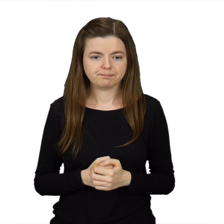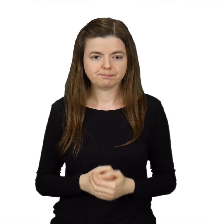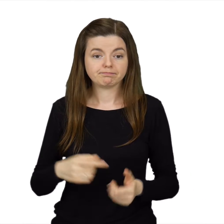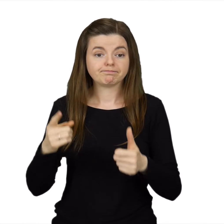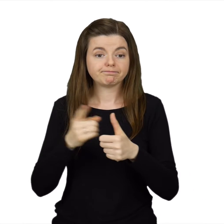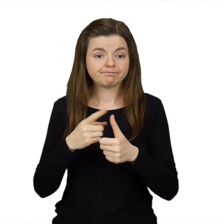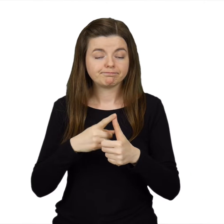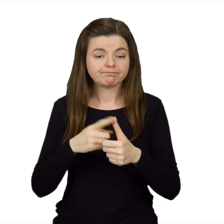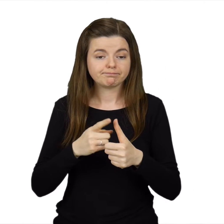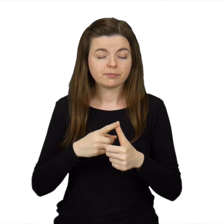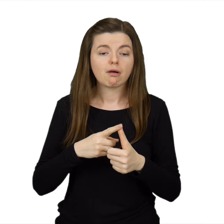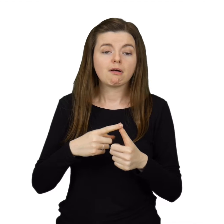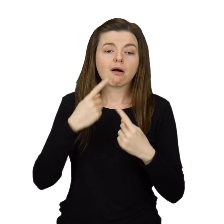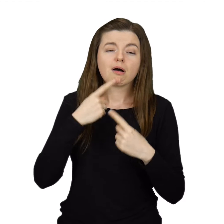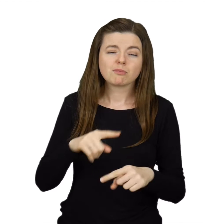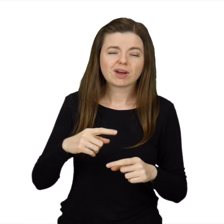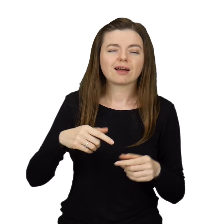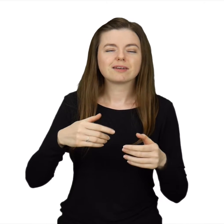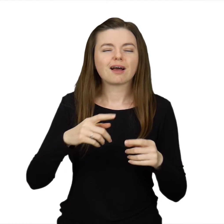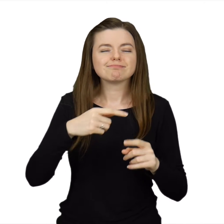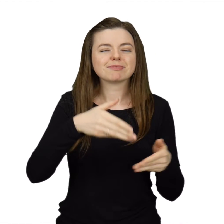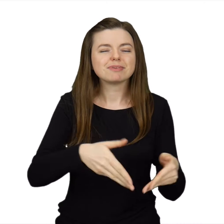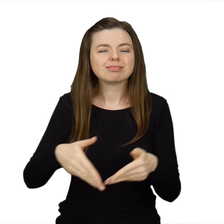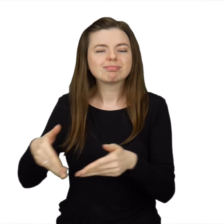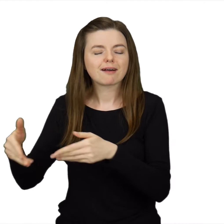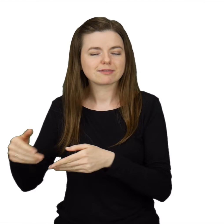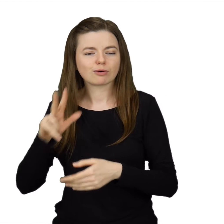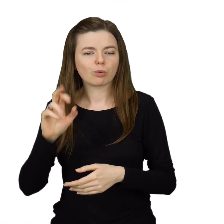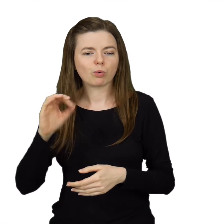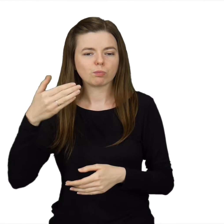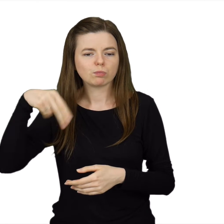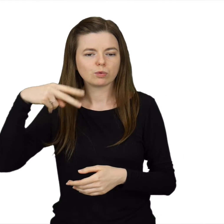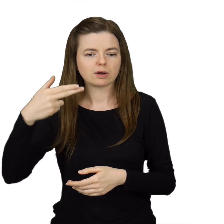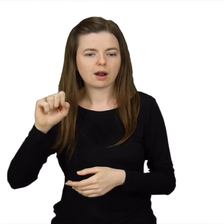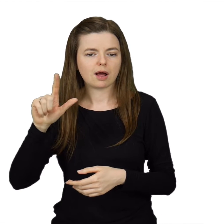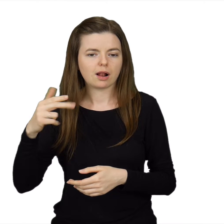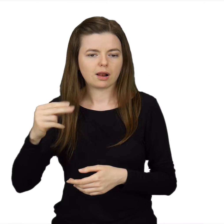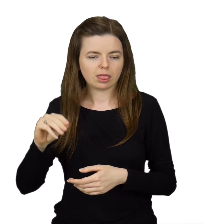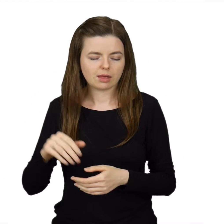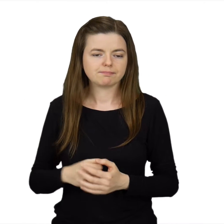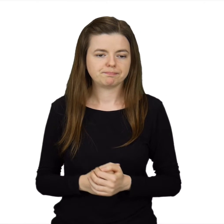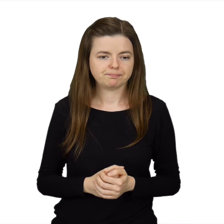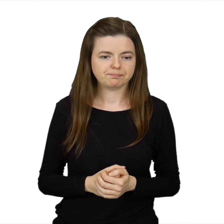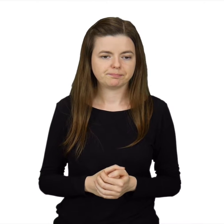administrowanie cmentarzami komunalnymi,